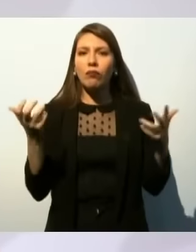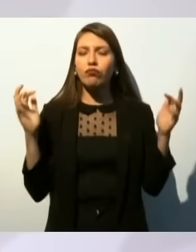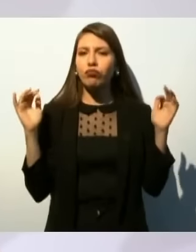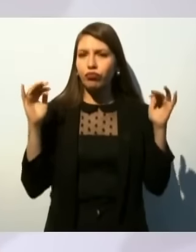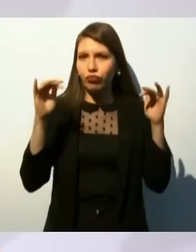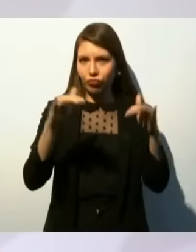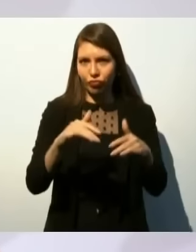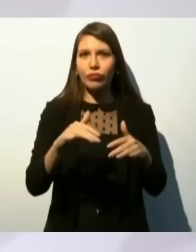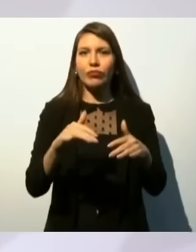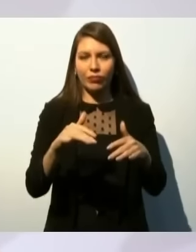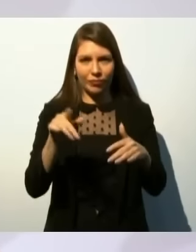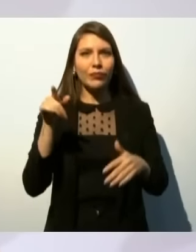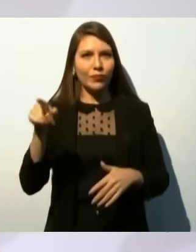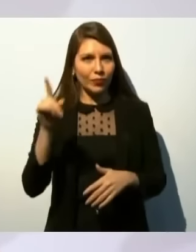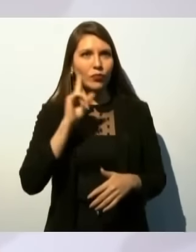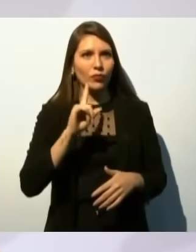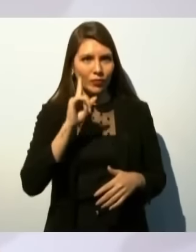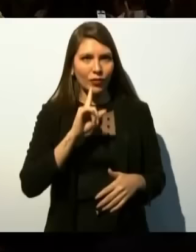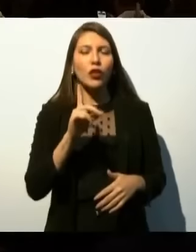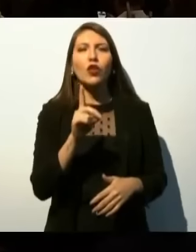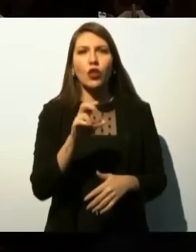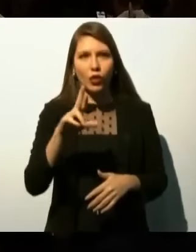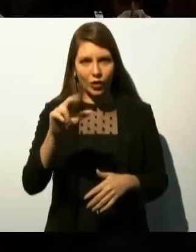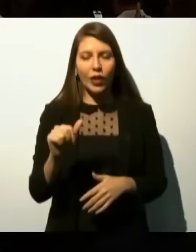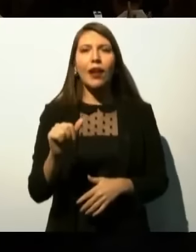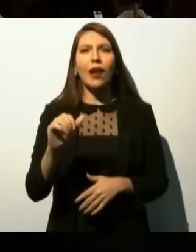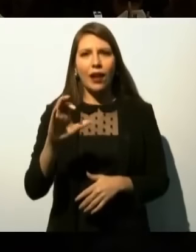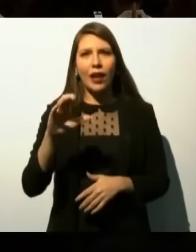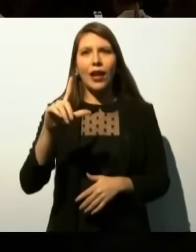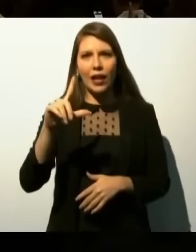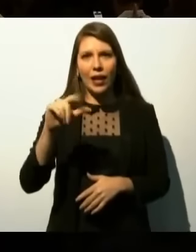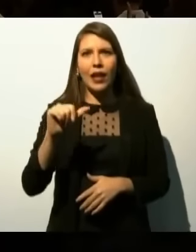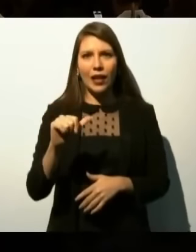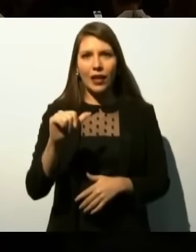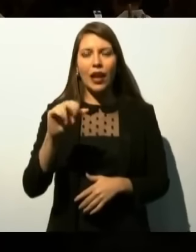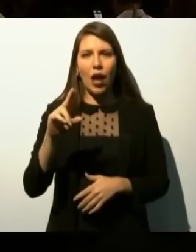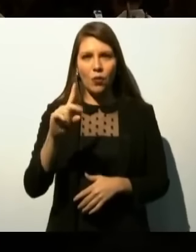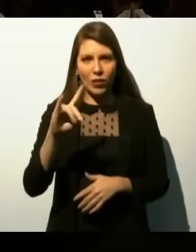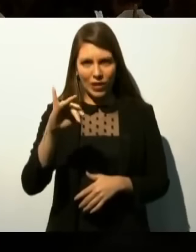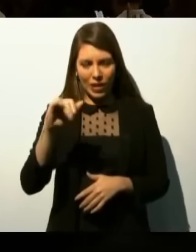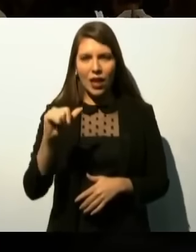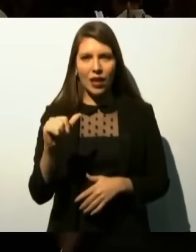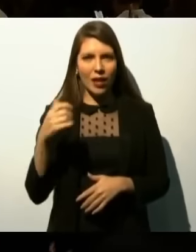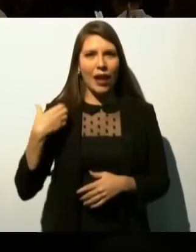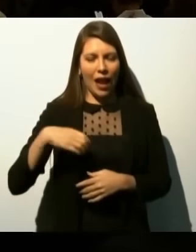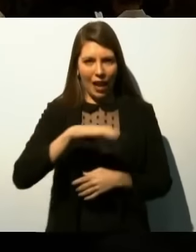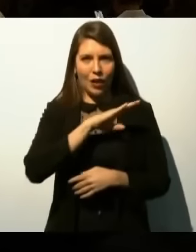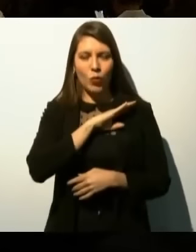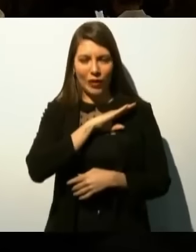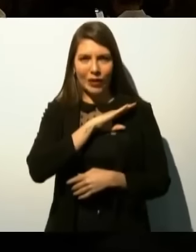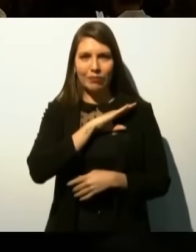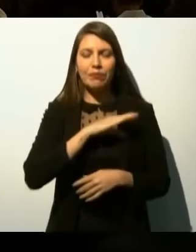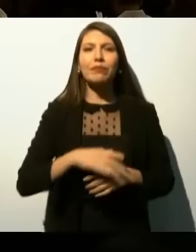shardo